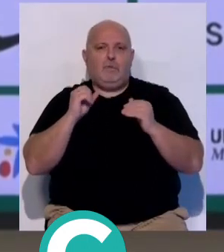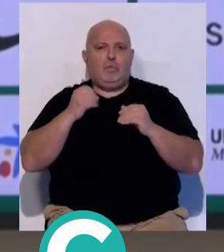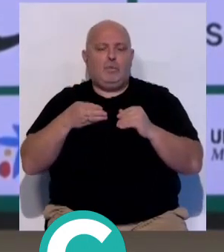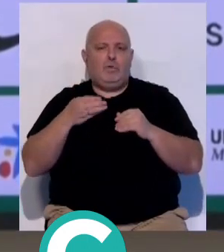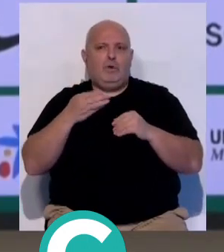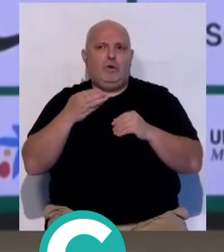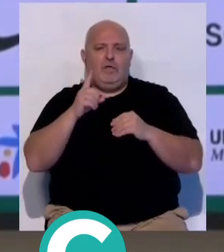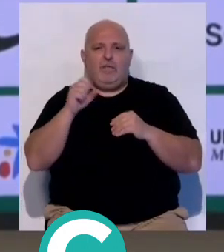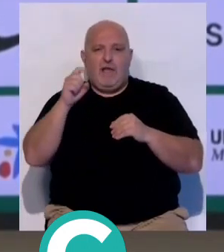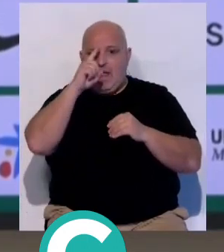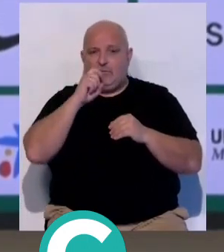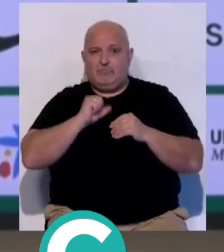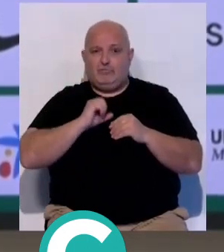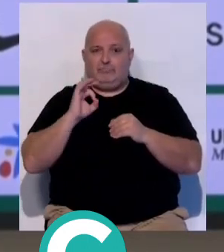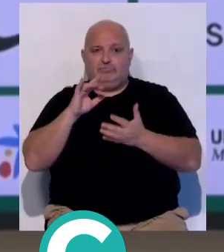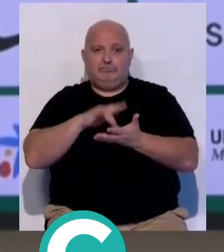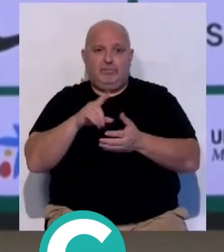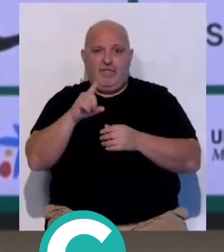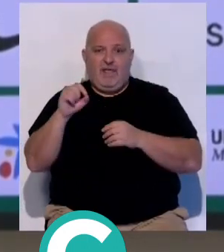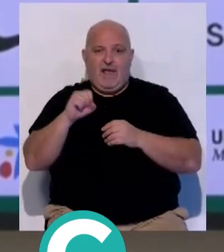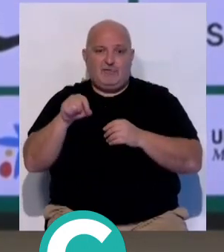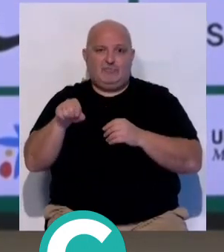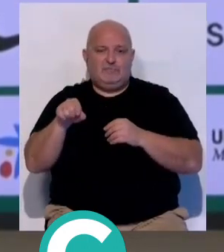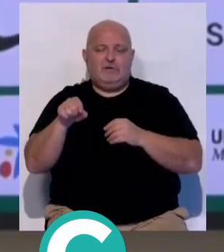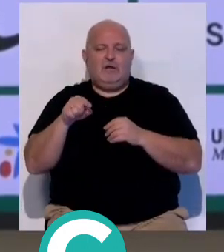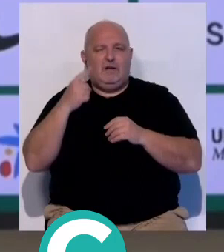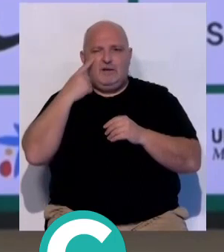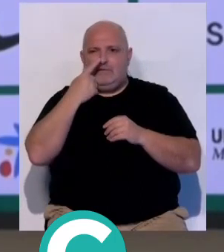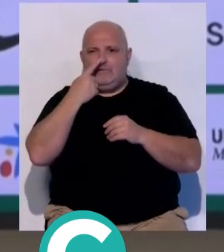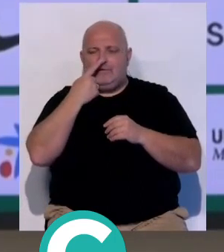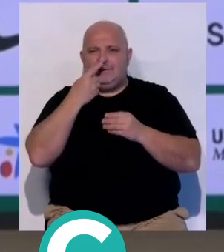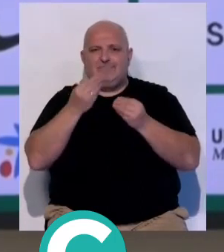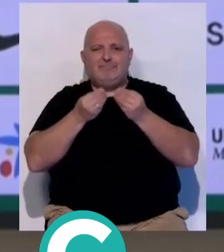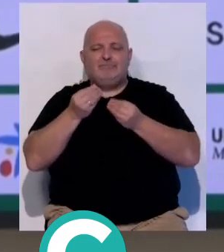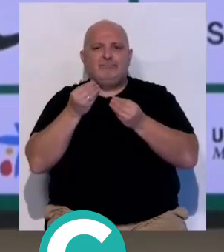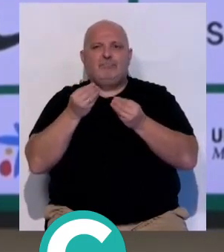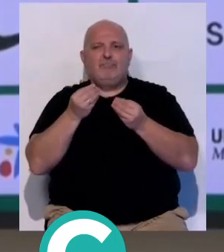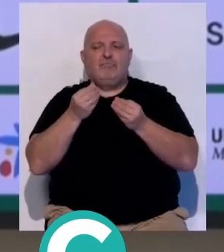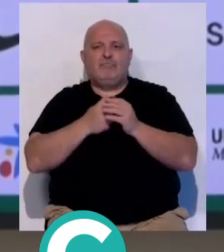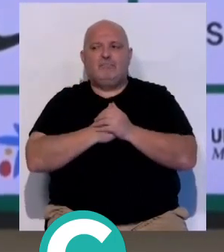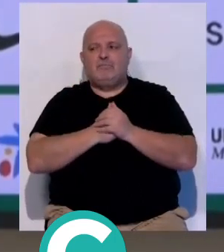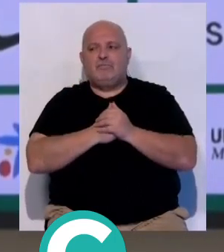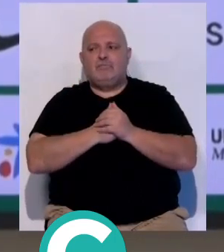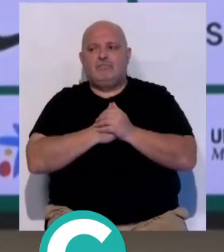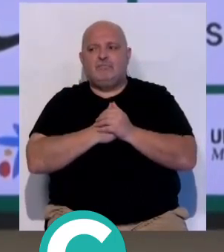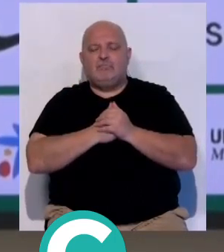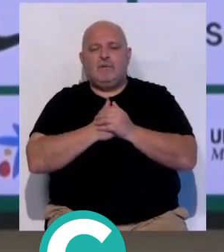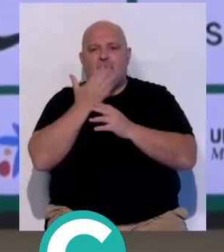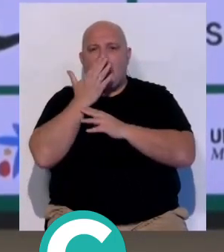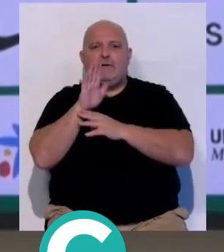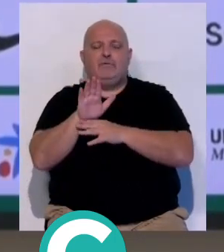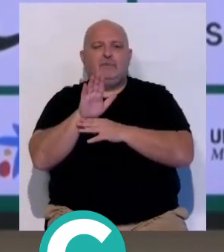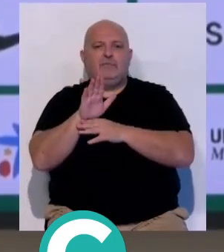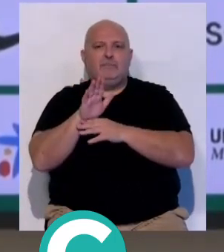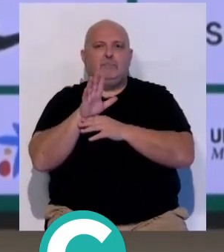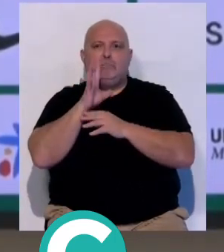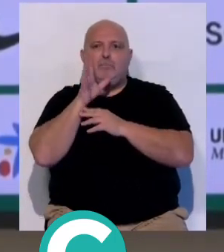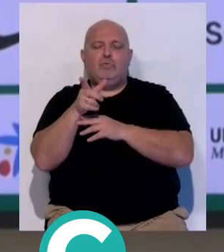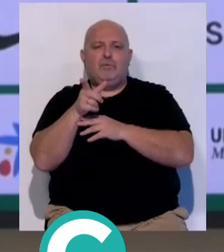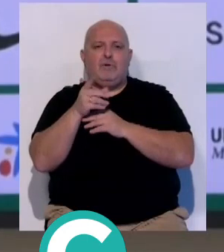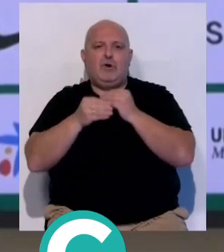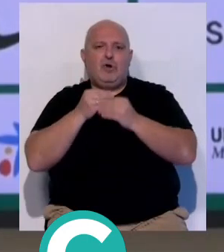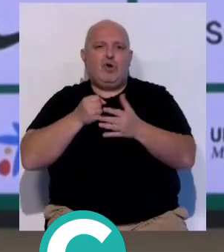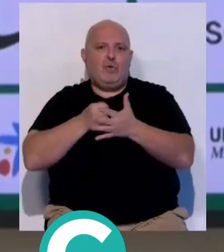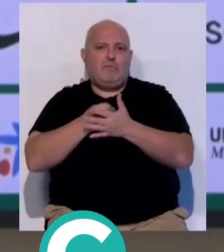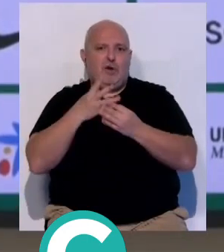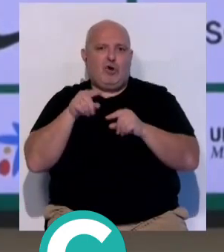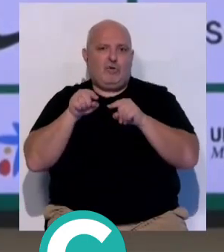cumpliendo 100 años pero también percibimos esa esa actitud manifiesta por dar lo mejor el grupo